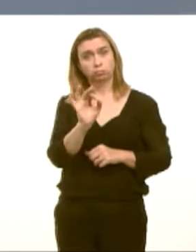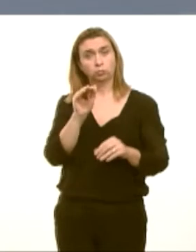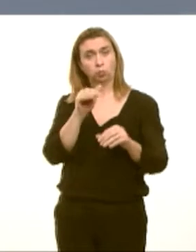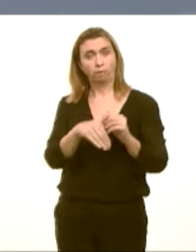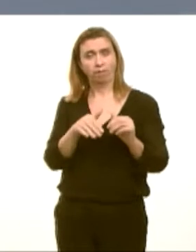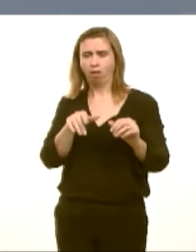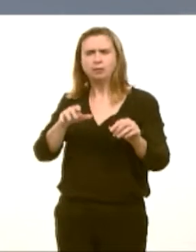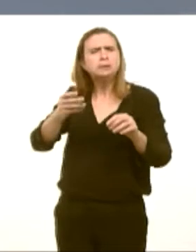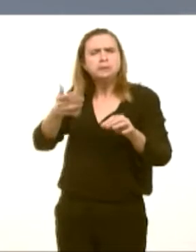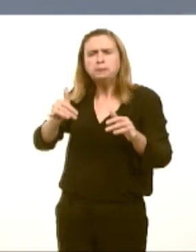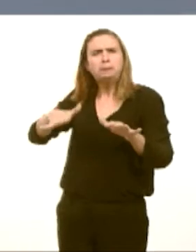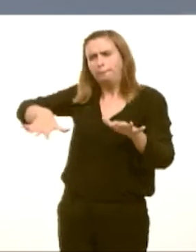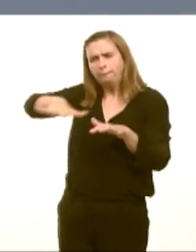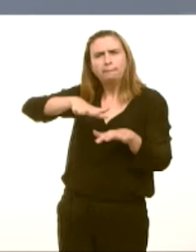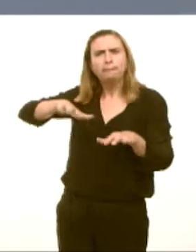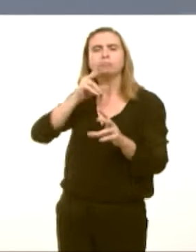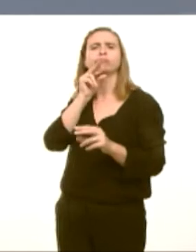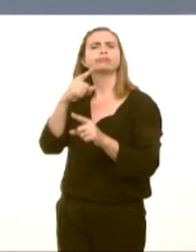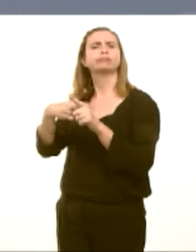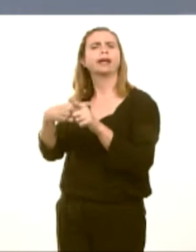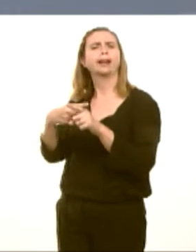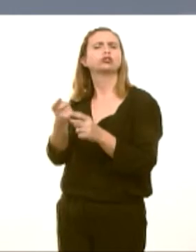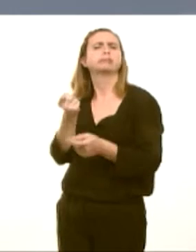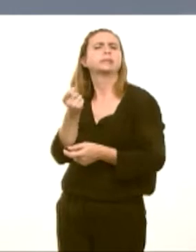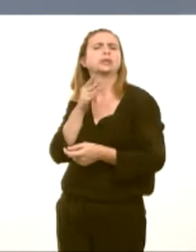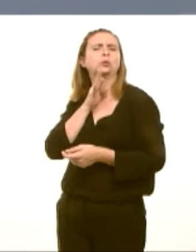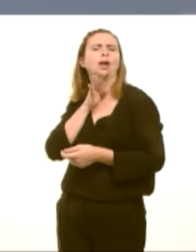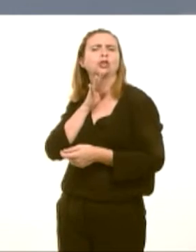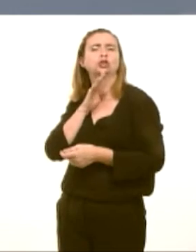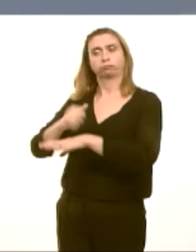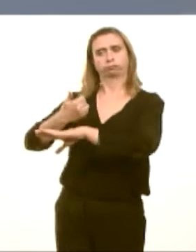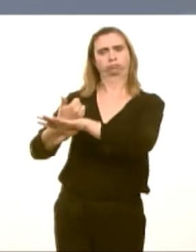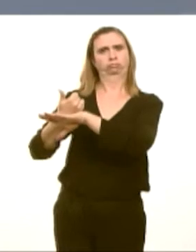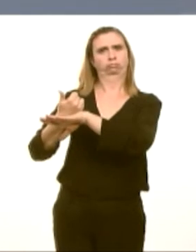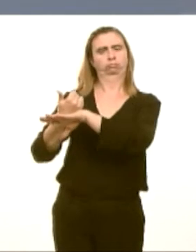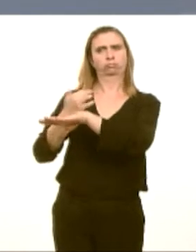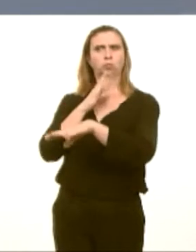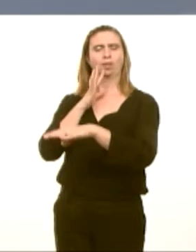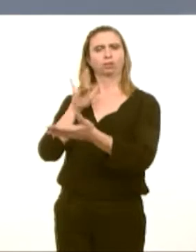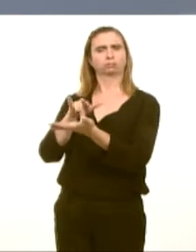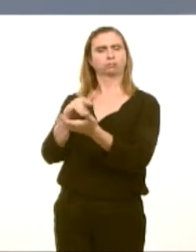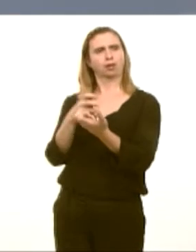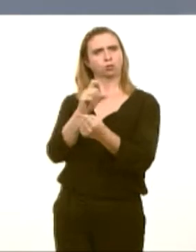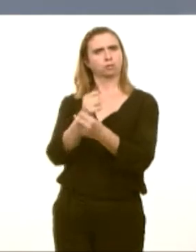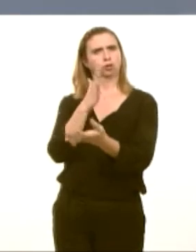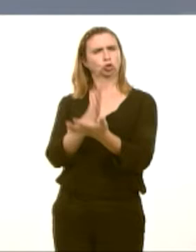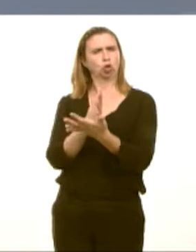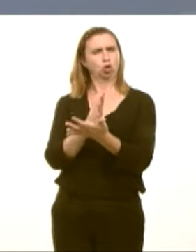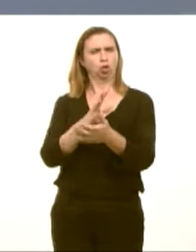Suzy Davies: A allaf ofyn i chi, Brif Weinidog, am y llefydd yng Nghymru lle nad ywír Gymraeg yn cael ei iwsioín arferol?